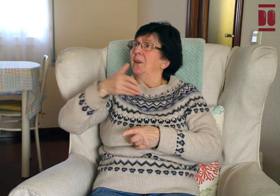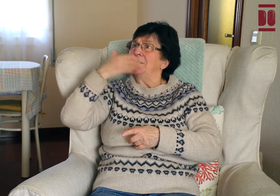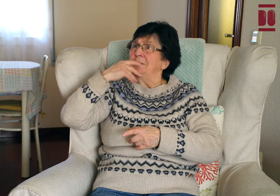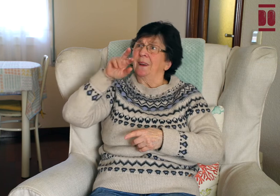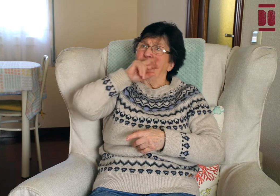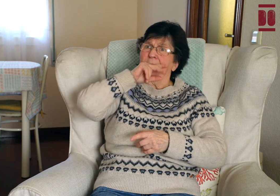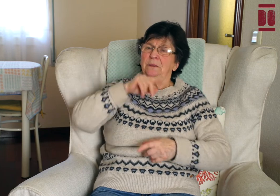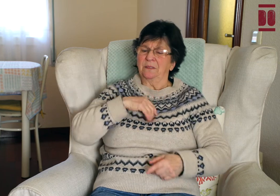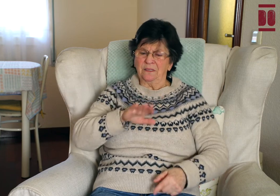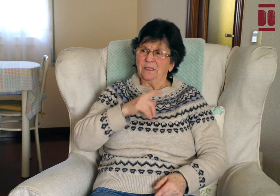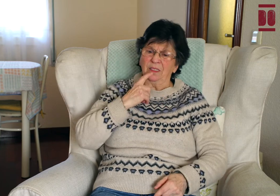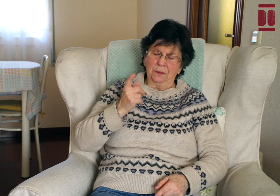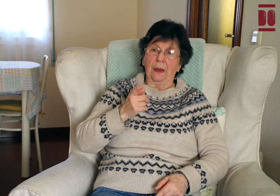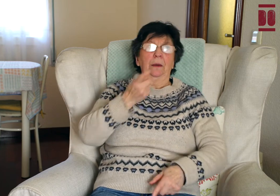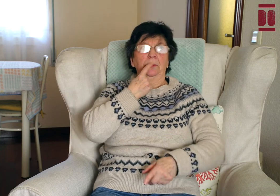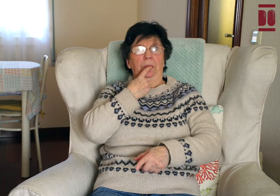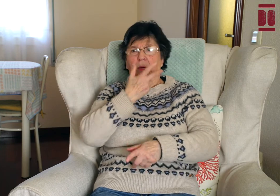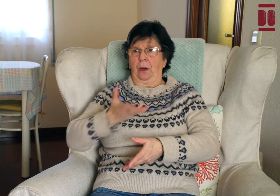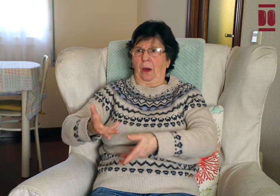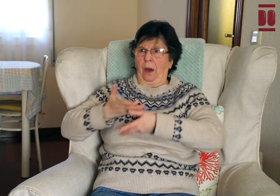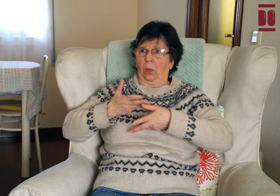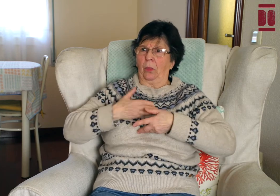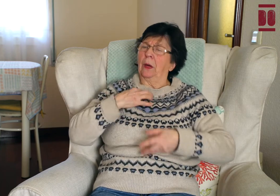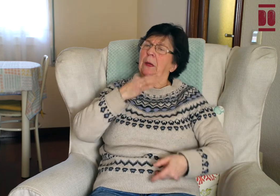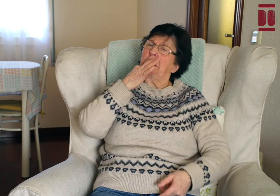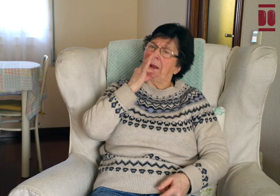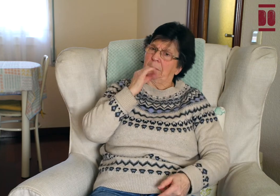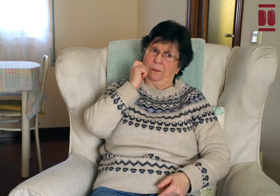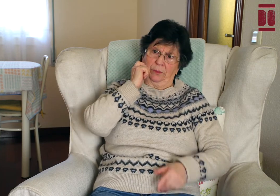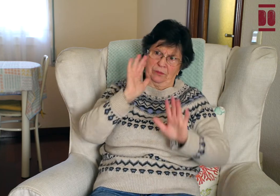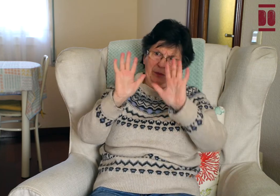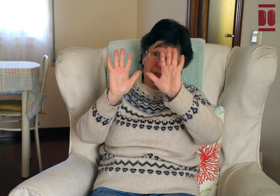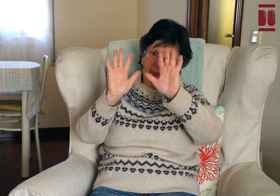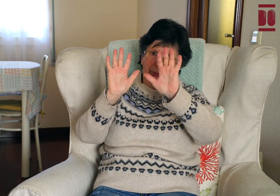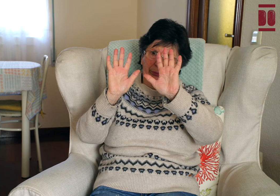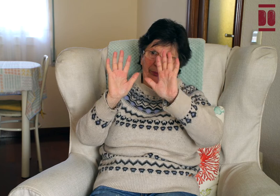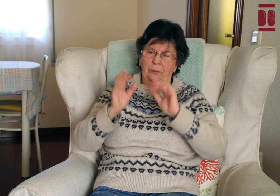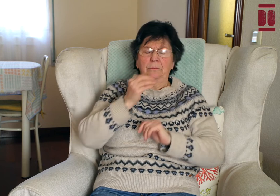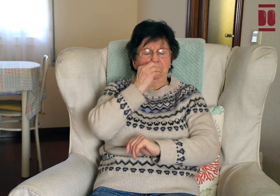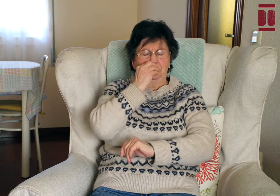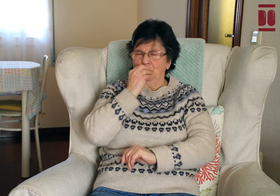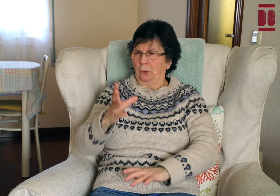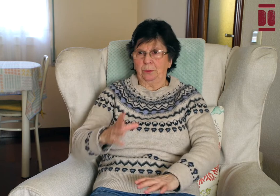alguien está hablando al oral y le pregunto por lo que dice, ella me ayuda. Mi nieta tiene 10 años. Es muy buena.